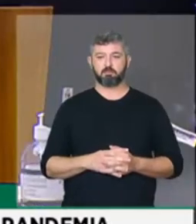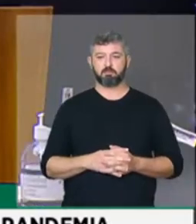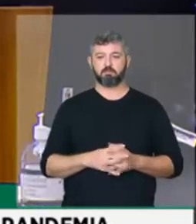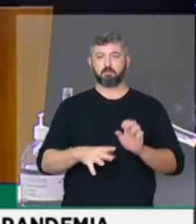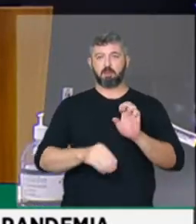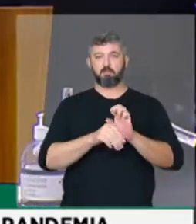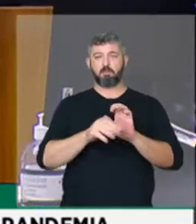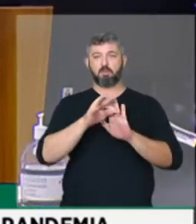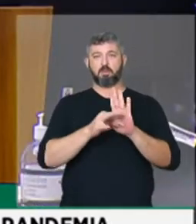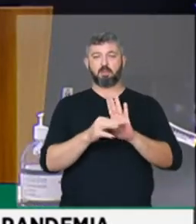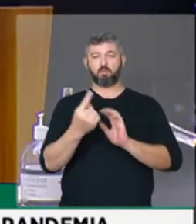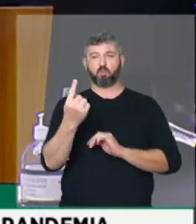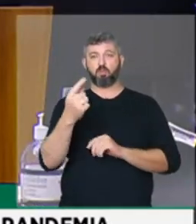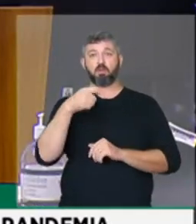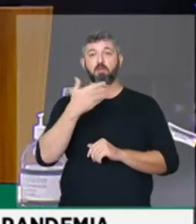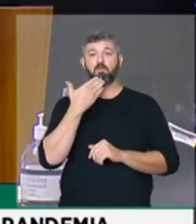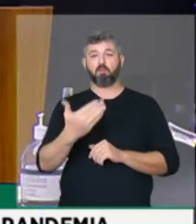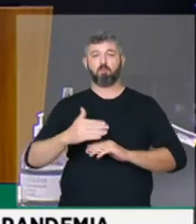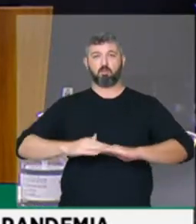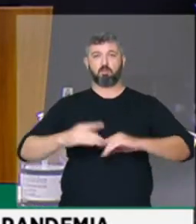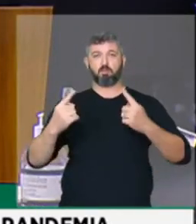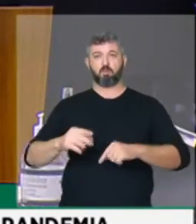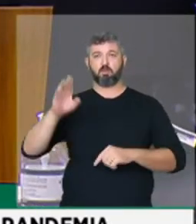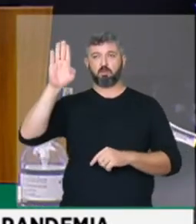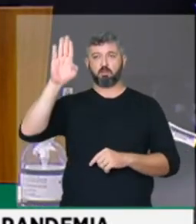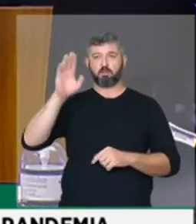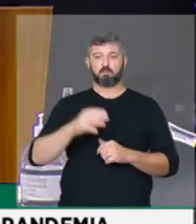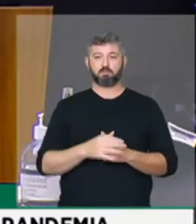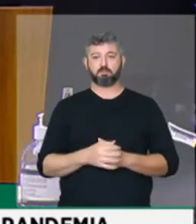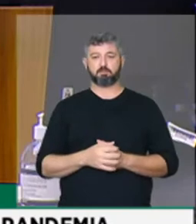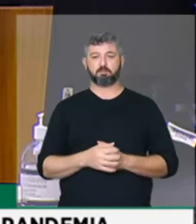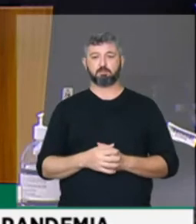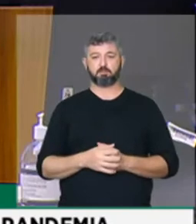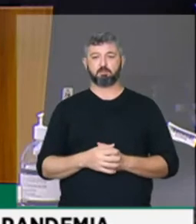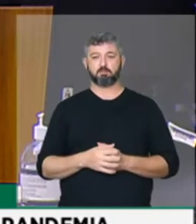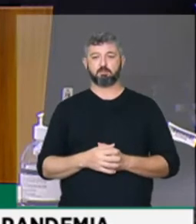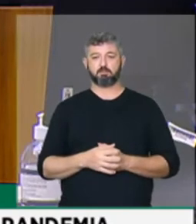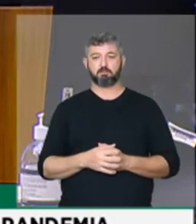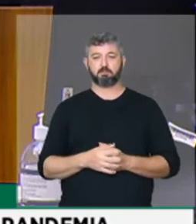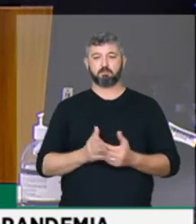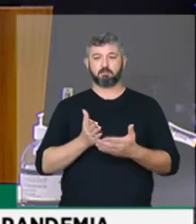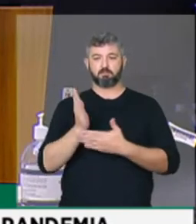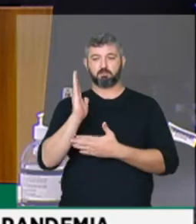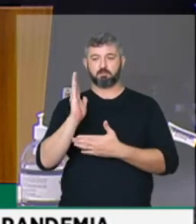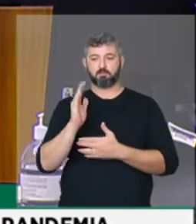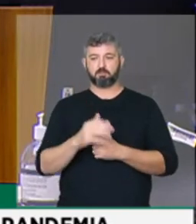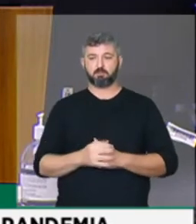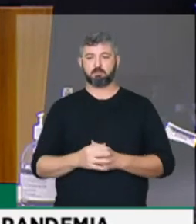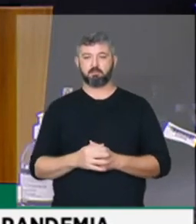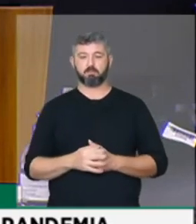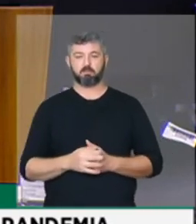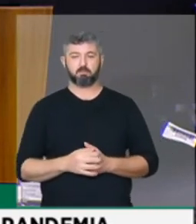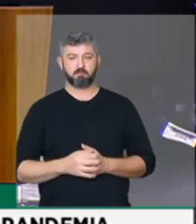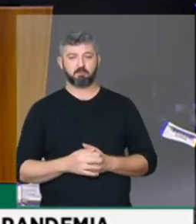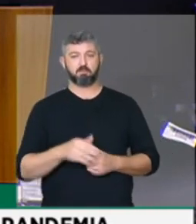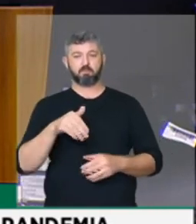REDAÇÃO N° 1, AQUELES QUE FOREM PELA APROVAÇÃO PERMANEÇAM COMO SE ACHAM. APROVADO. EM VOTAÇÃO A REDAÇÃO FINAL, AQUELES QUE FOREM PELA APROVAÇÃO